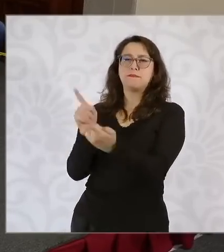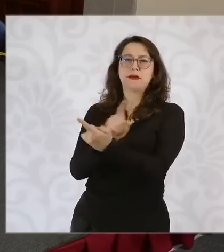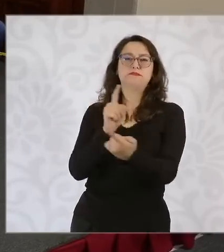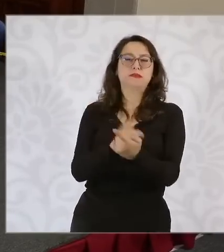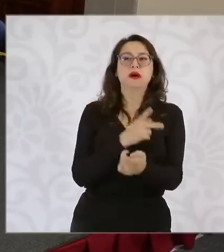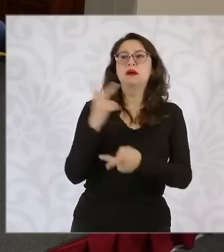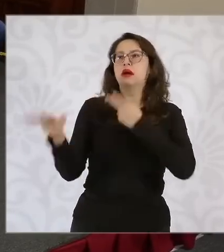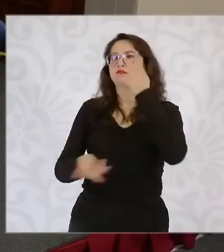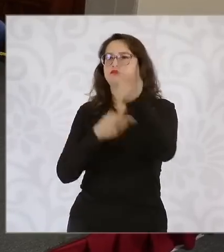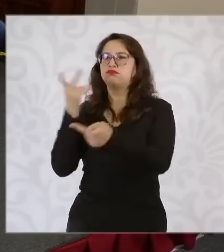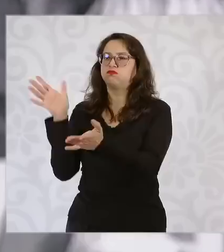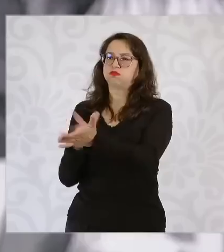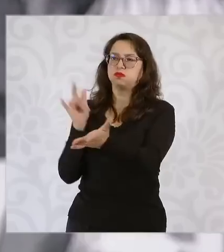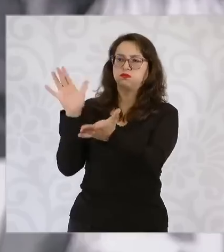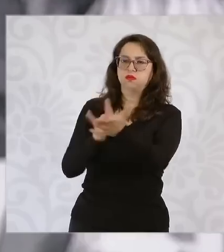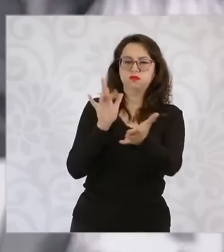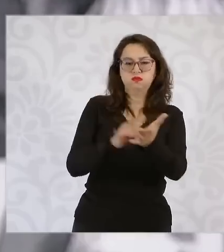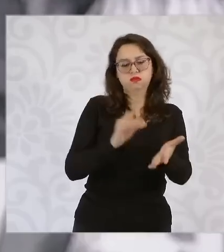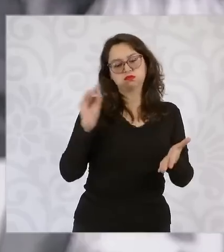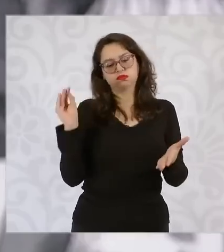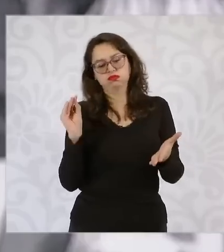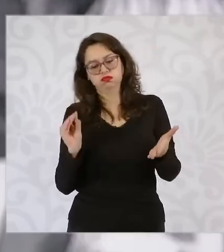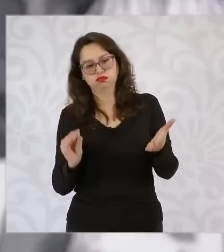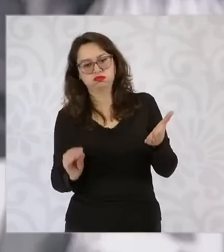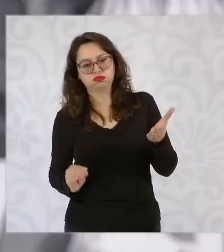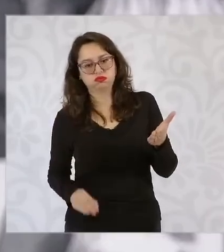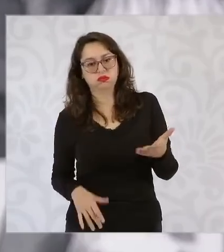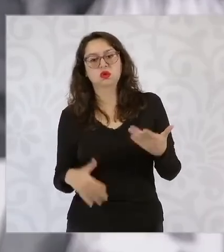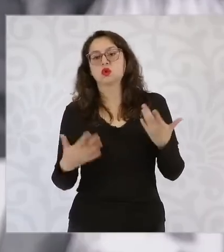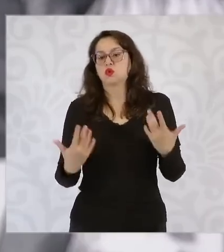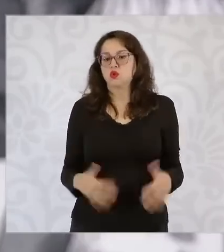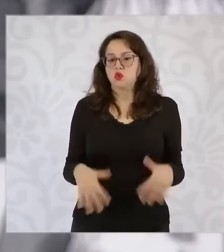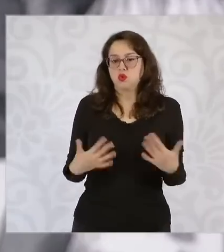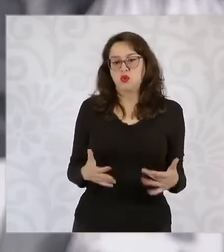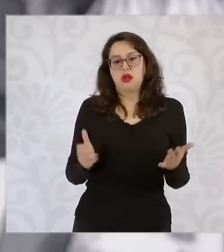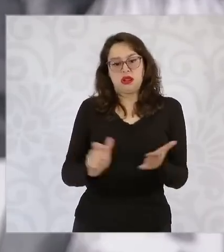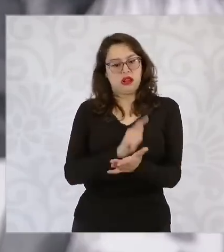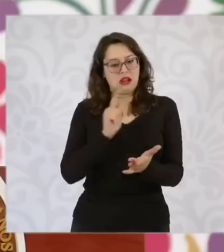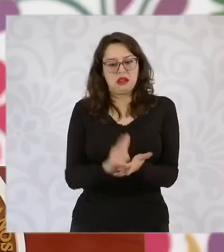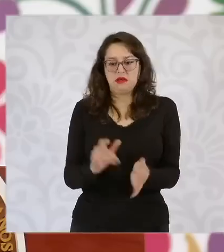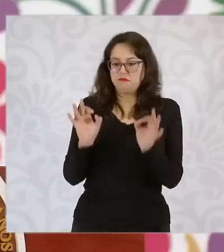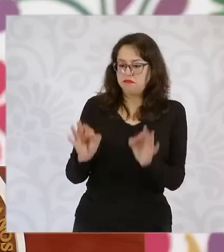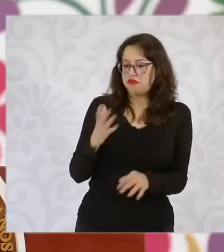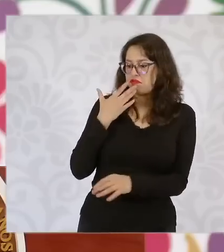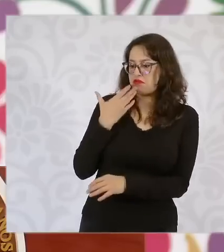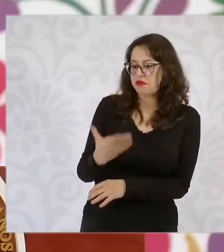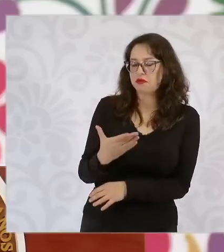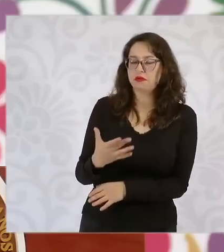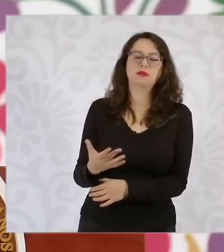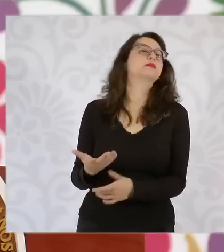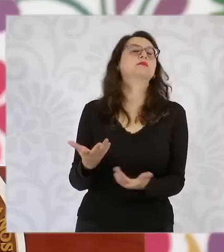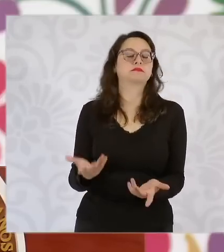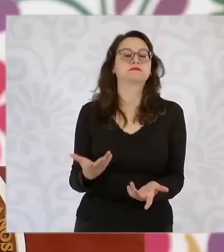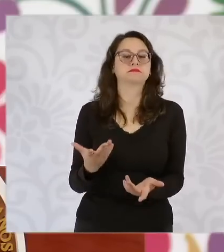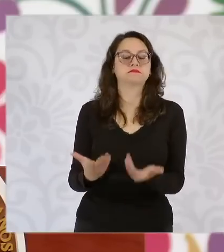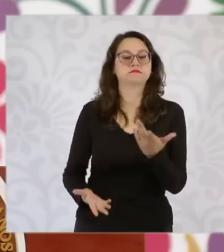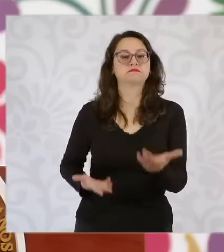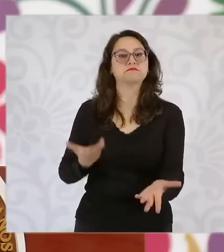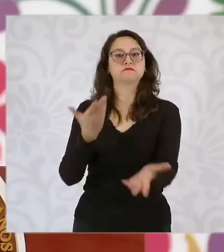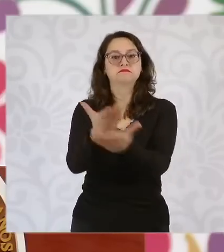la energía y están muy bien pensadas muy bien definidas y van a ser pues muy bueno